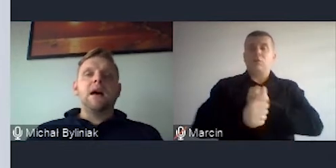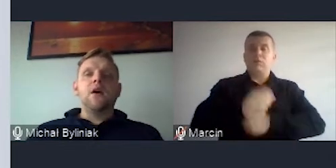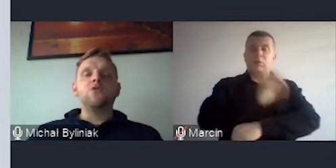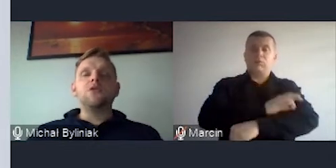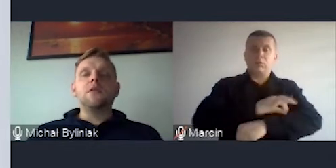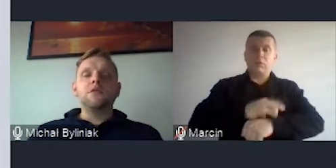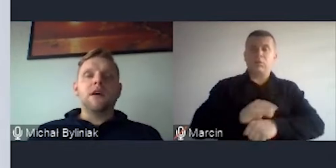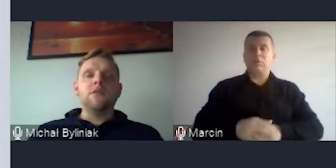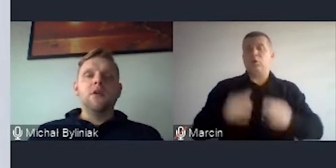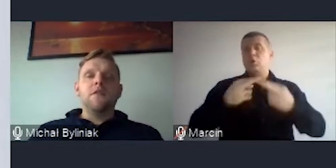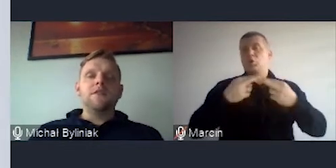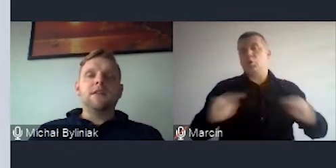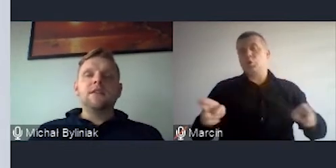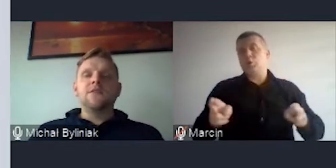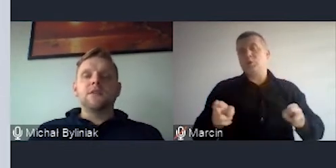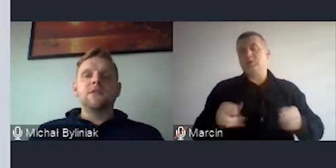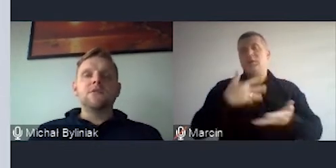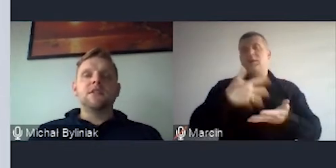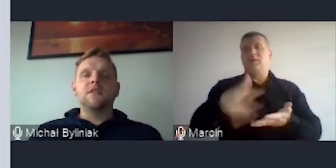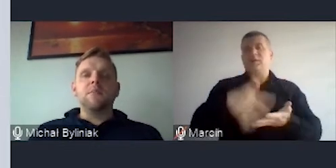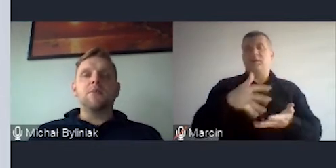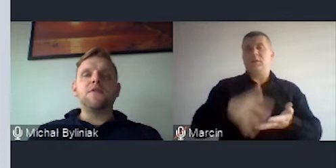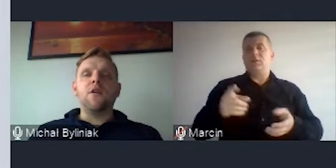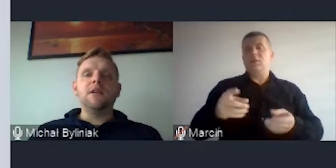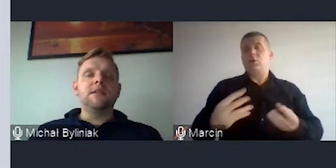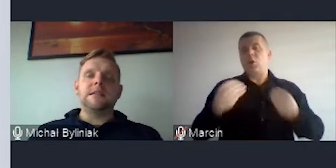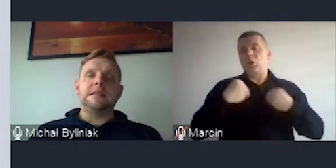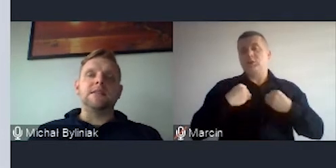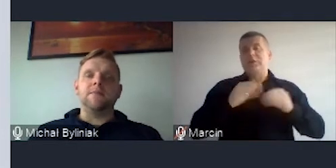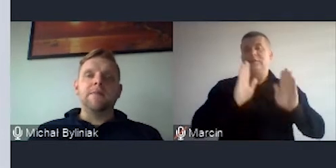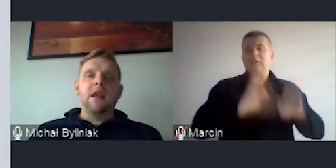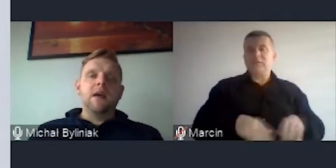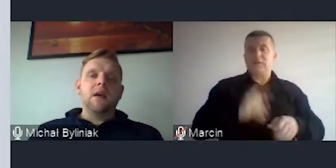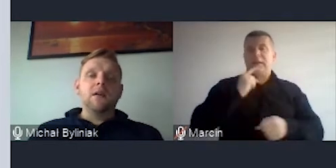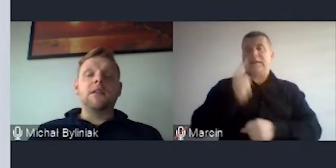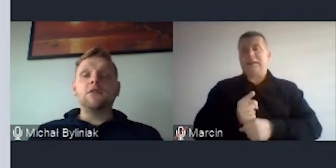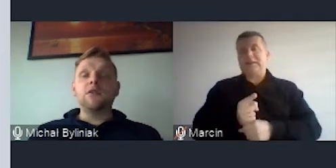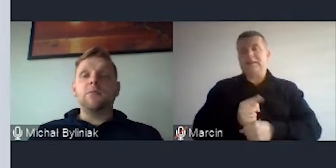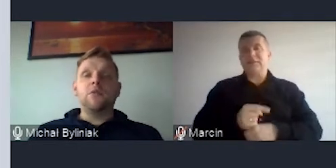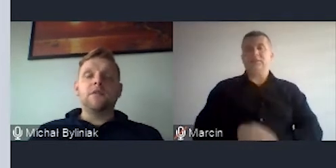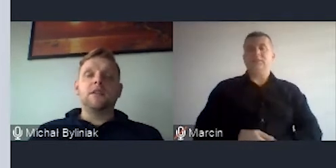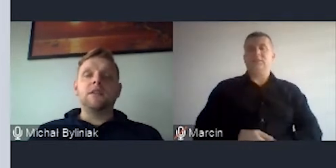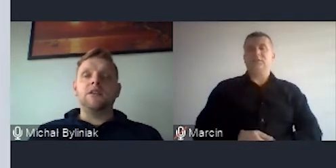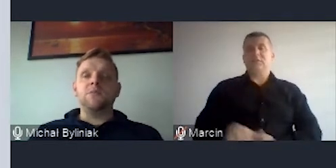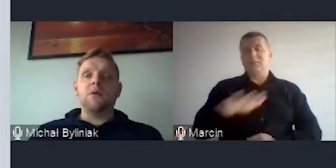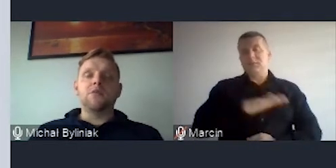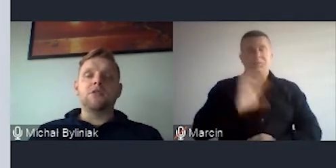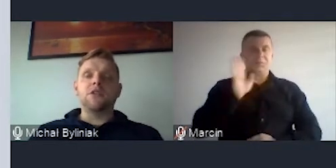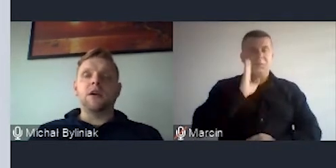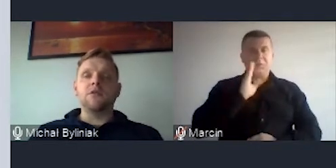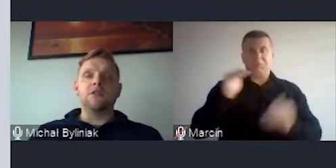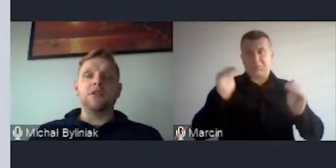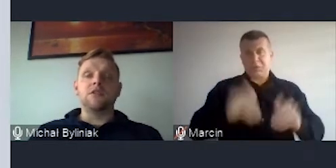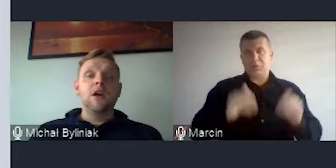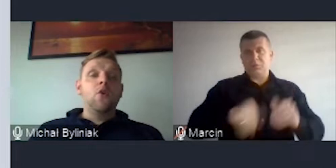różnego rodzaju wydatki związane z uzyskiwaniem pozwoleń, decyzji, tego typu wydatki śmiało możecie rozliczać.